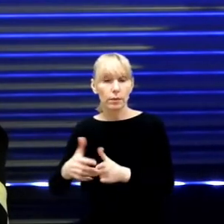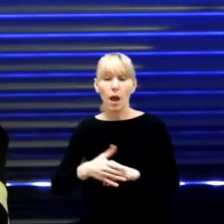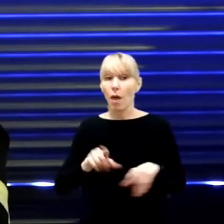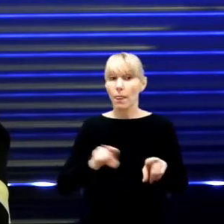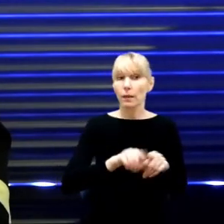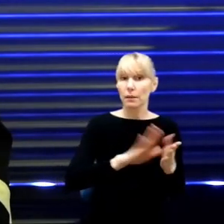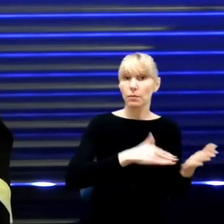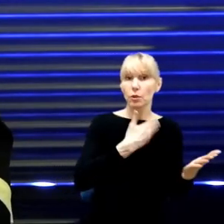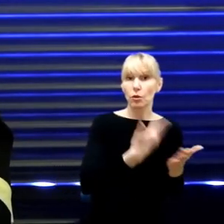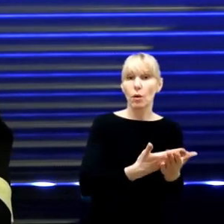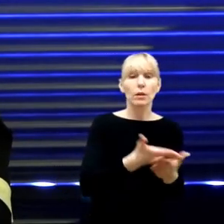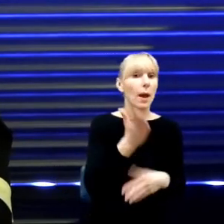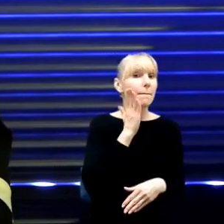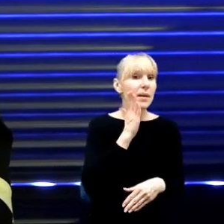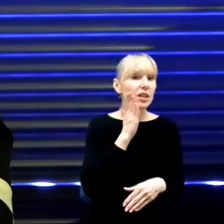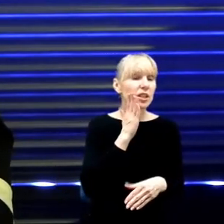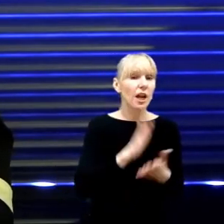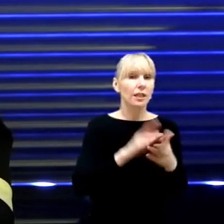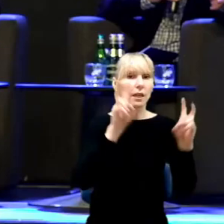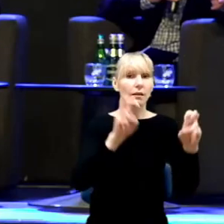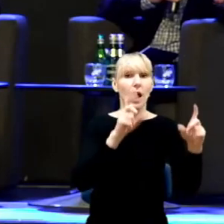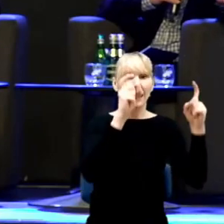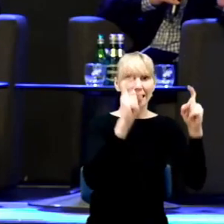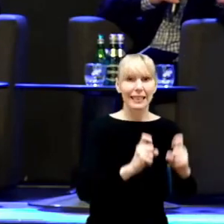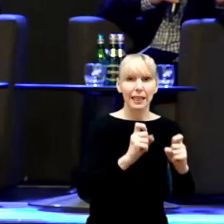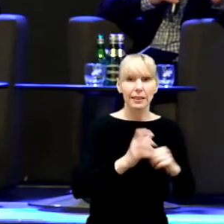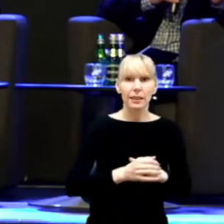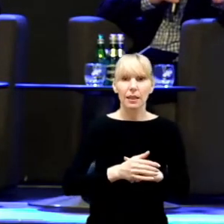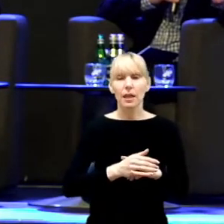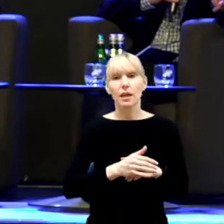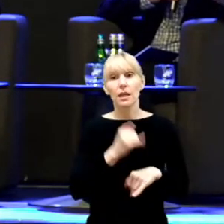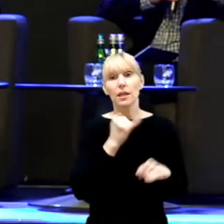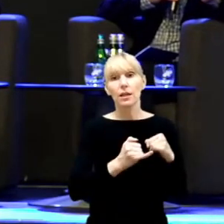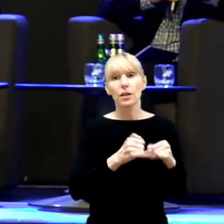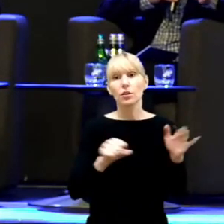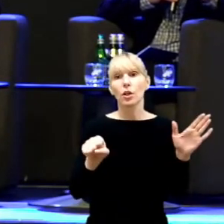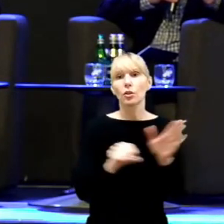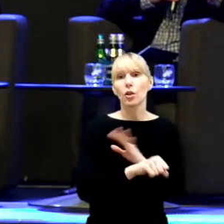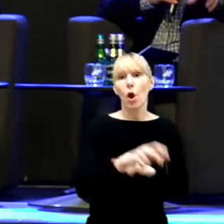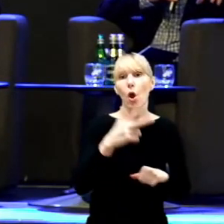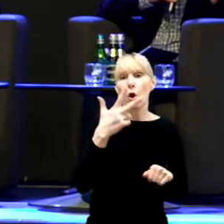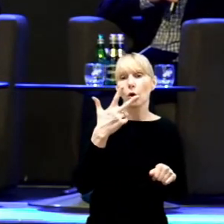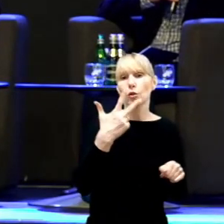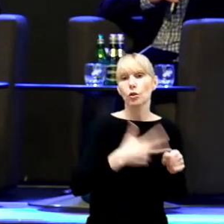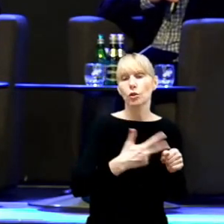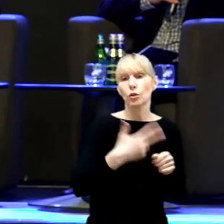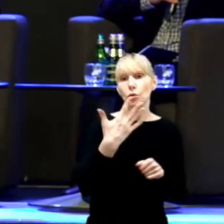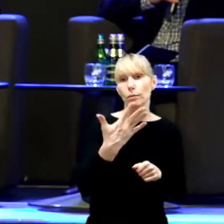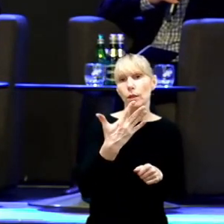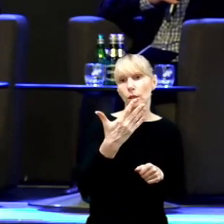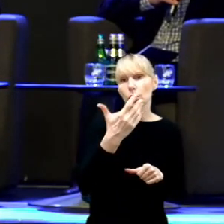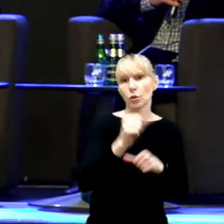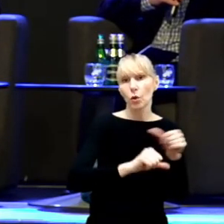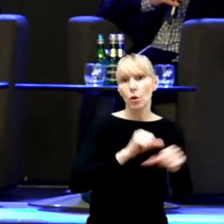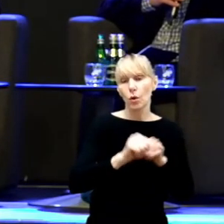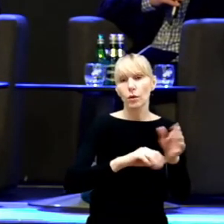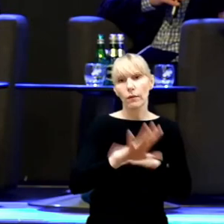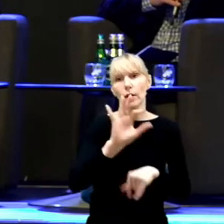jak się to założenie sprawdzi, ale ta idea, że jak do 35 lat ktoś dostanie szansę na zamieszkanie tutaj we własnym, nawet małym mieszkaniu,